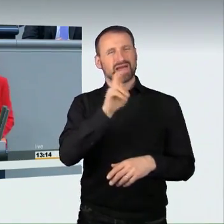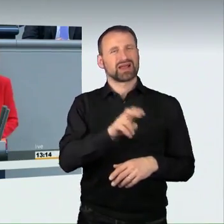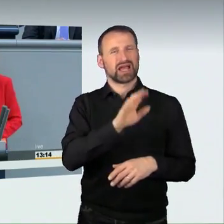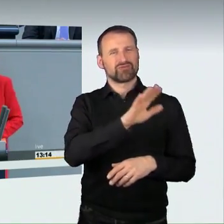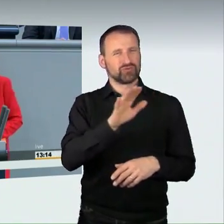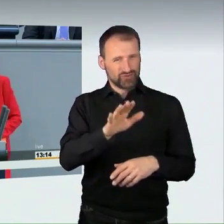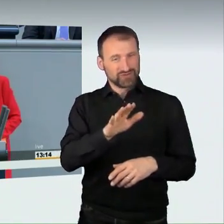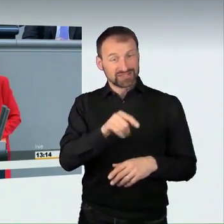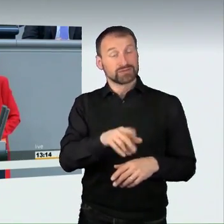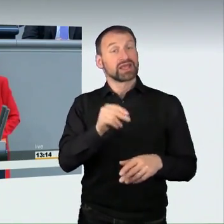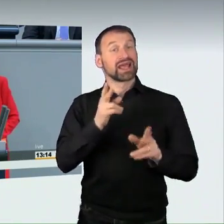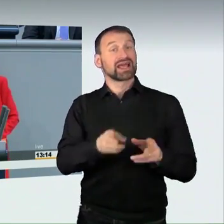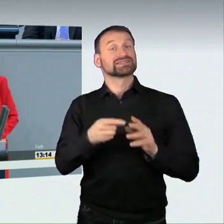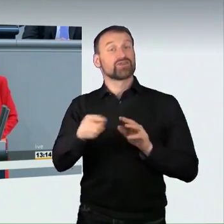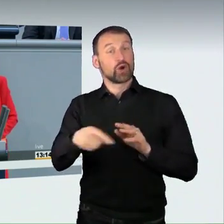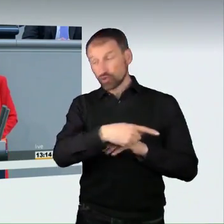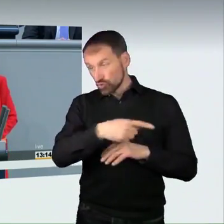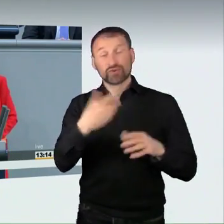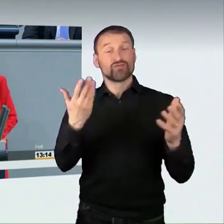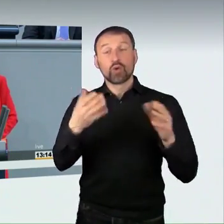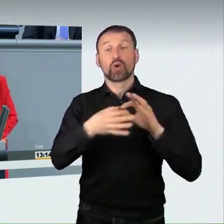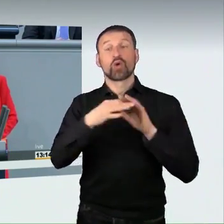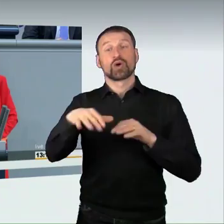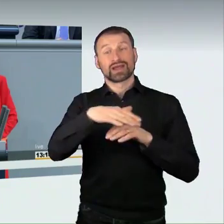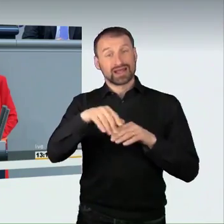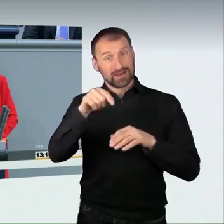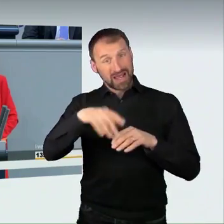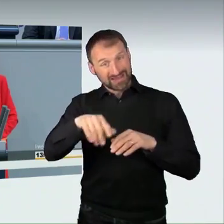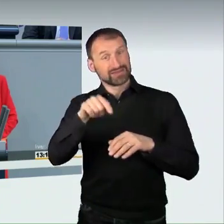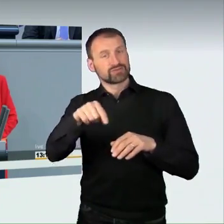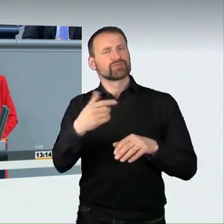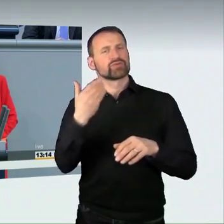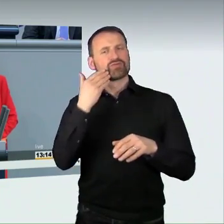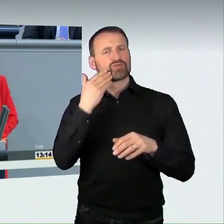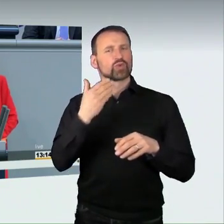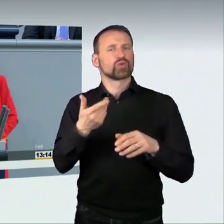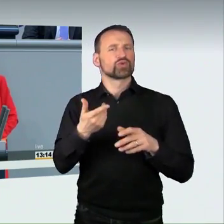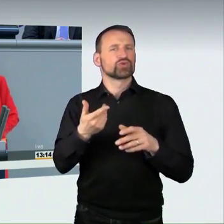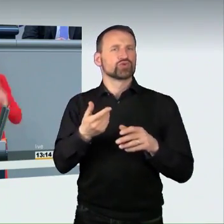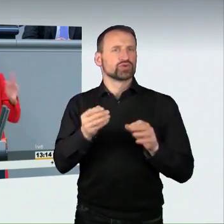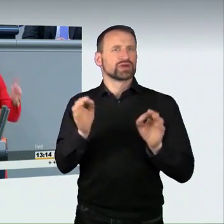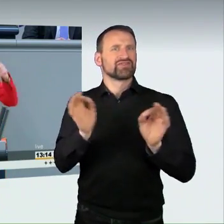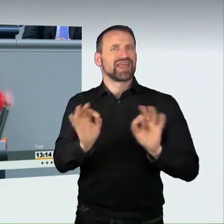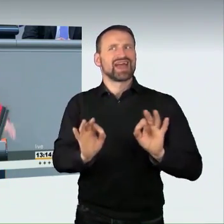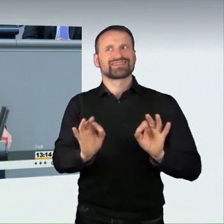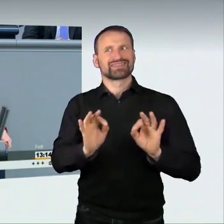die Wohnraumversorgung besonders gefährdet ist, eine verlängerte Kündigungsfrist von bis zu zehn Jahren festlegen. Also, liebe Länder, tut was!